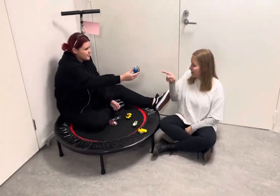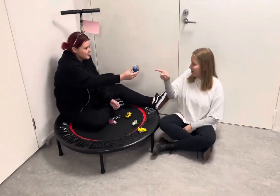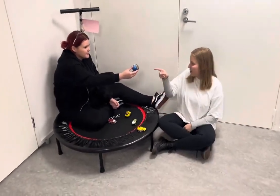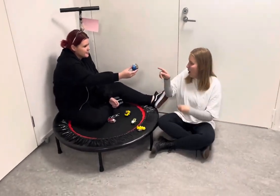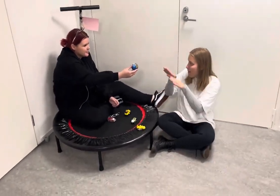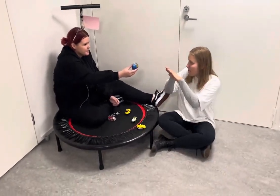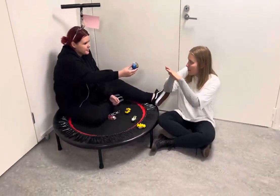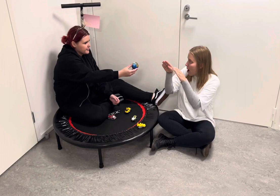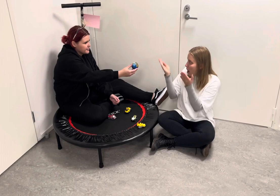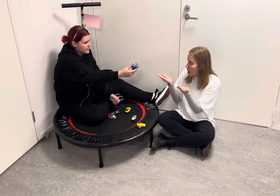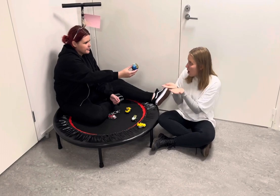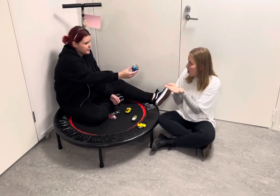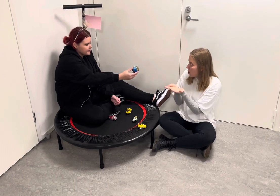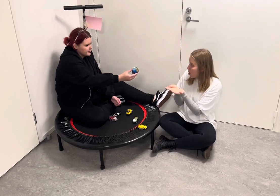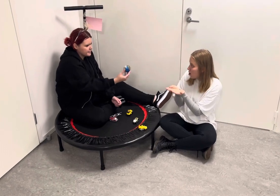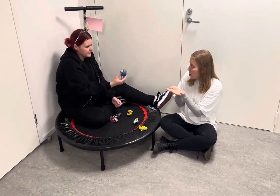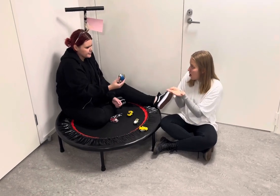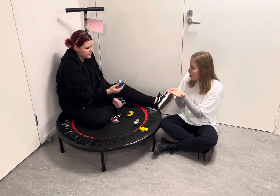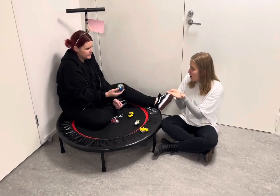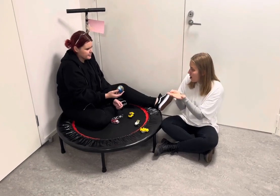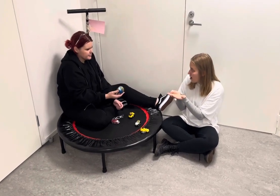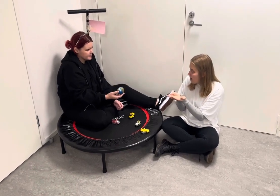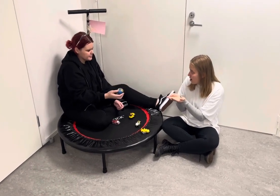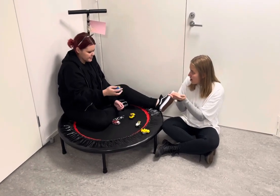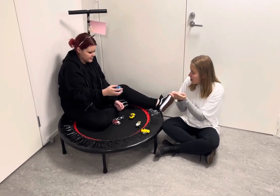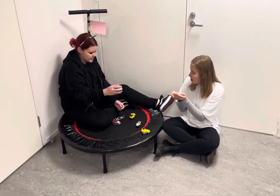Se on pallo.